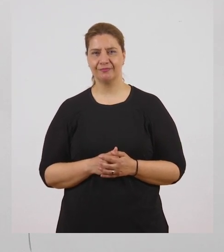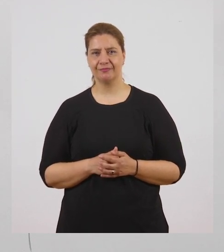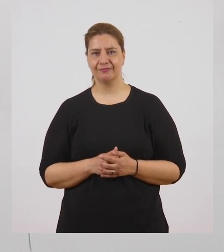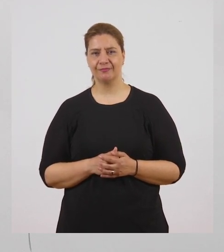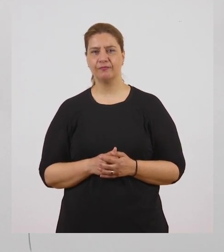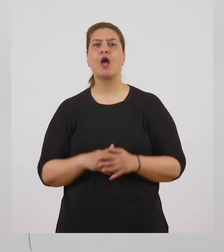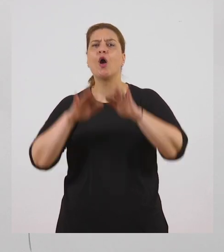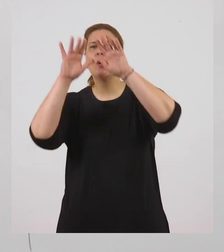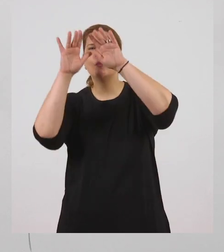χιονοδρομικό,